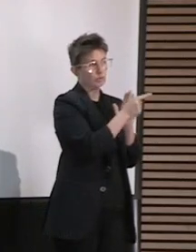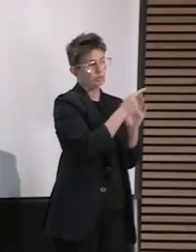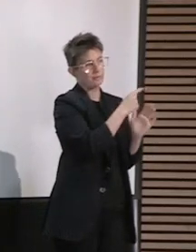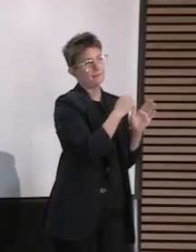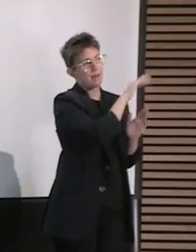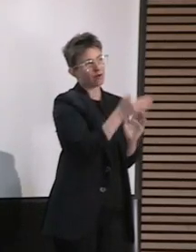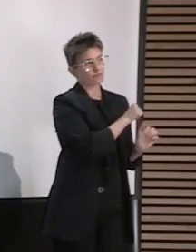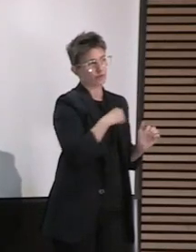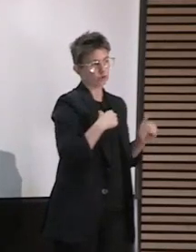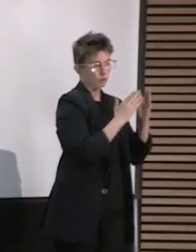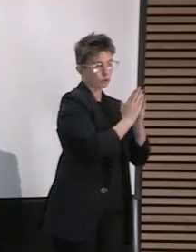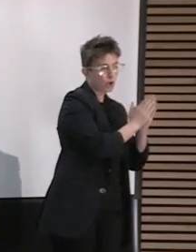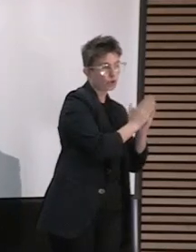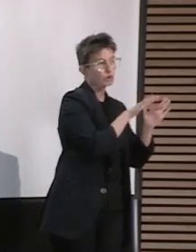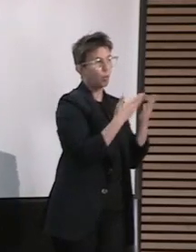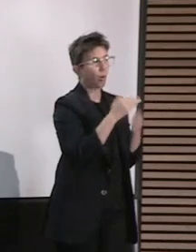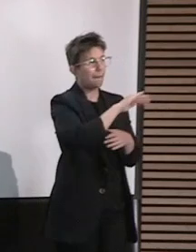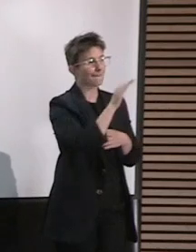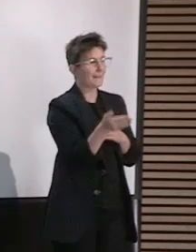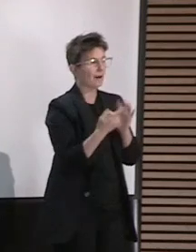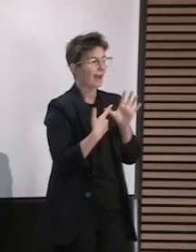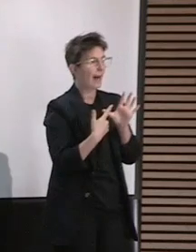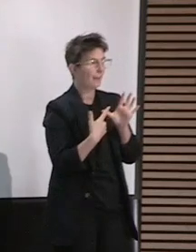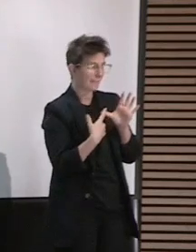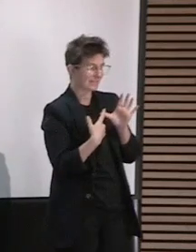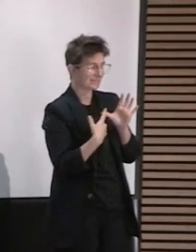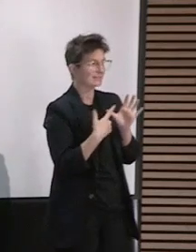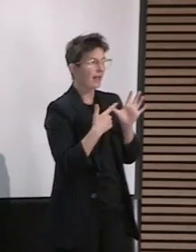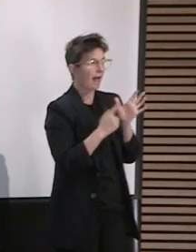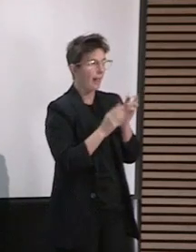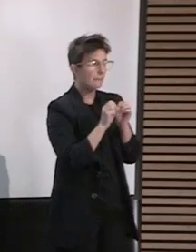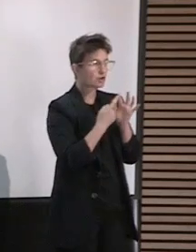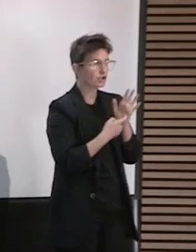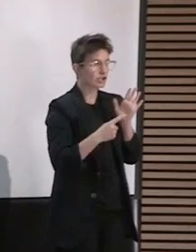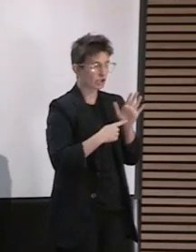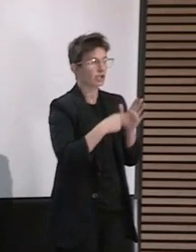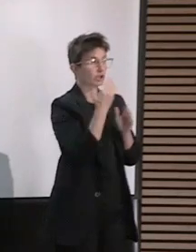koe nga mate makariri, he rewharewhaa ranei kei te reera, kei roto ranei. Tetahi i whakawhiti ki nga, hei tauira,